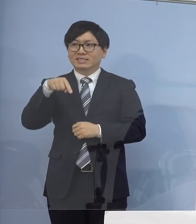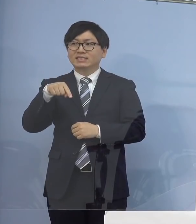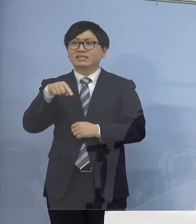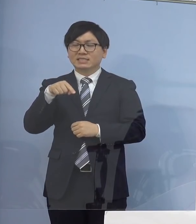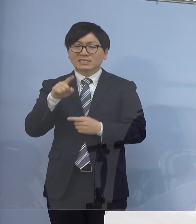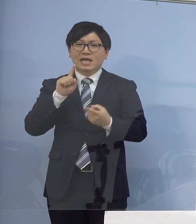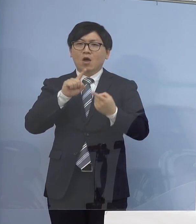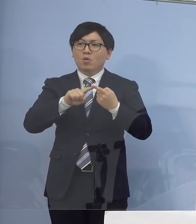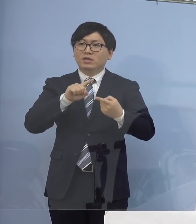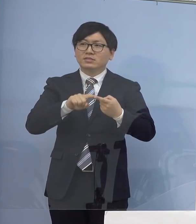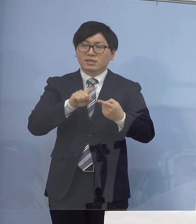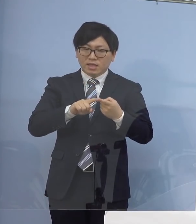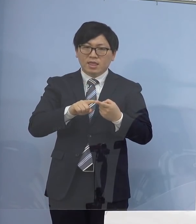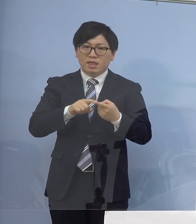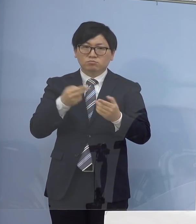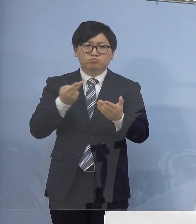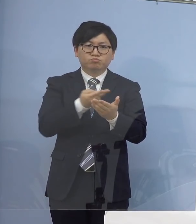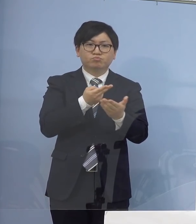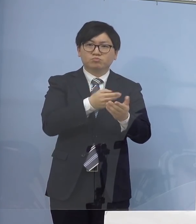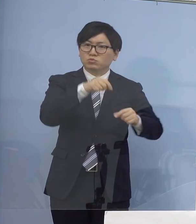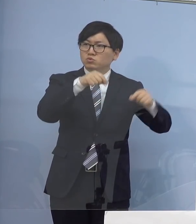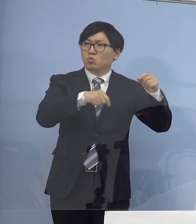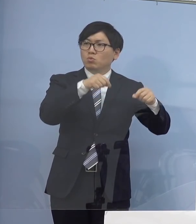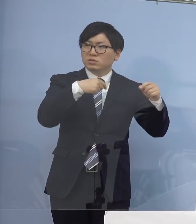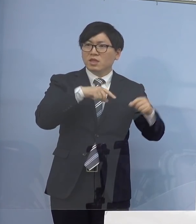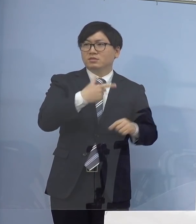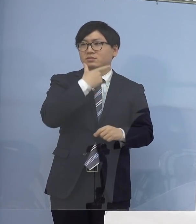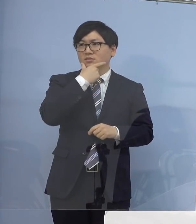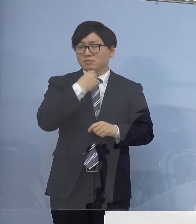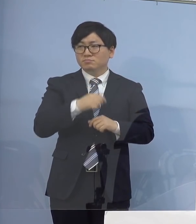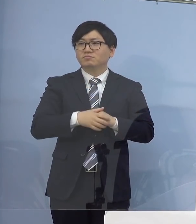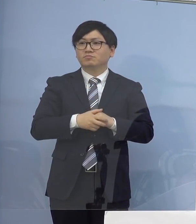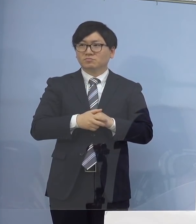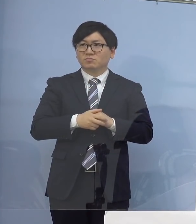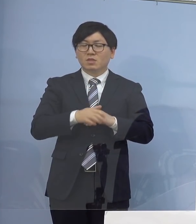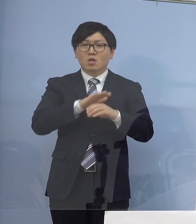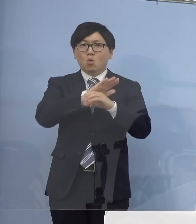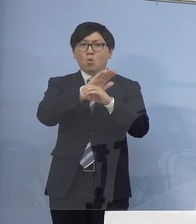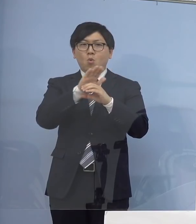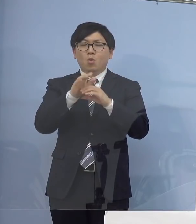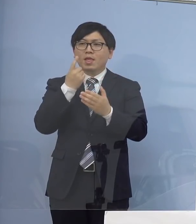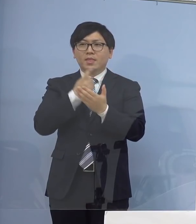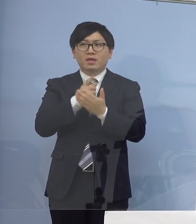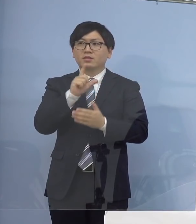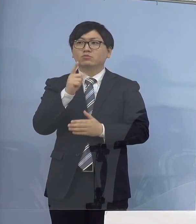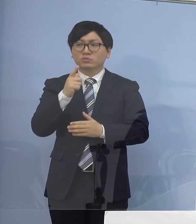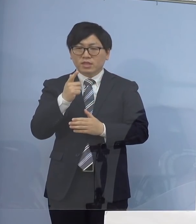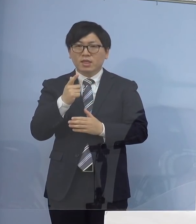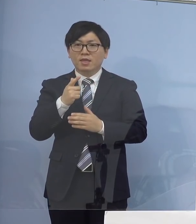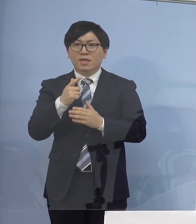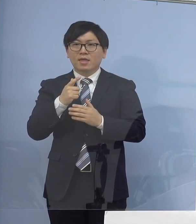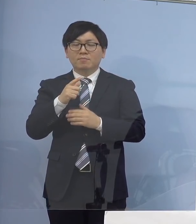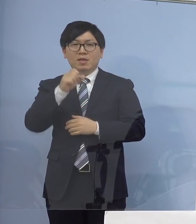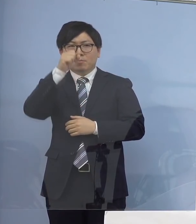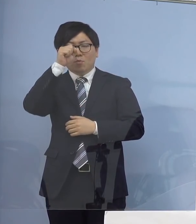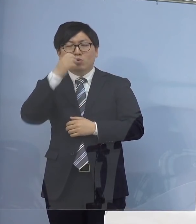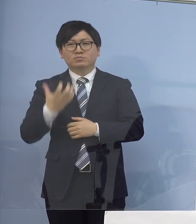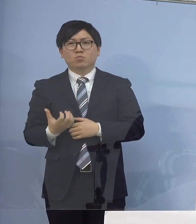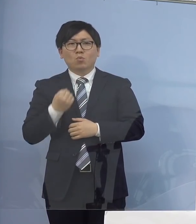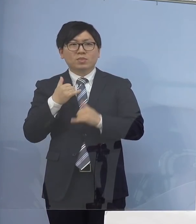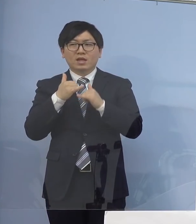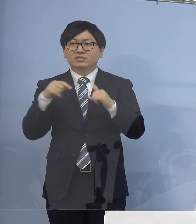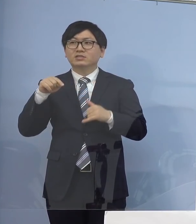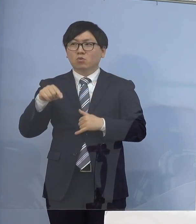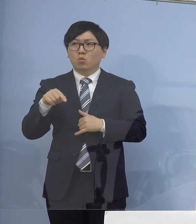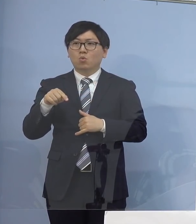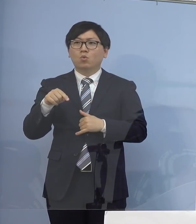ただ単にオールマイティに確保していくということは 必ずしも既往症を持った方にとってベストではない